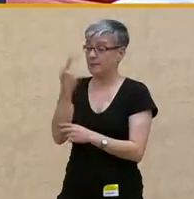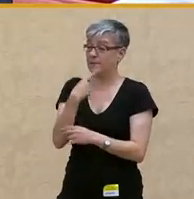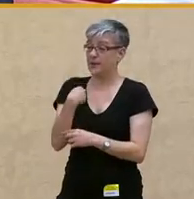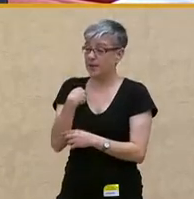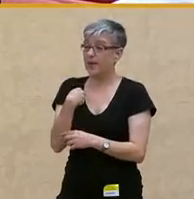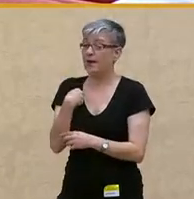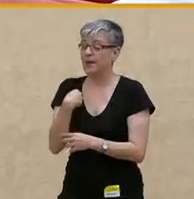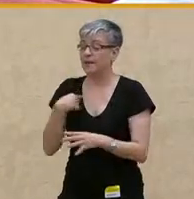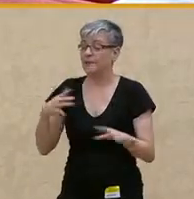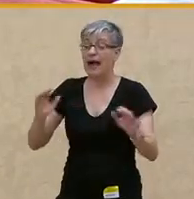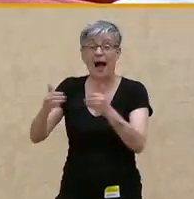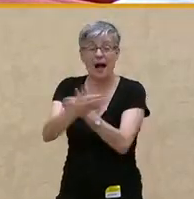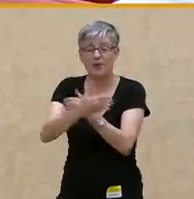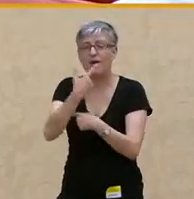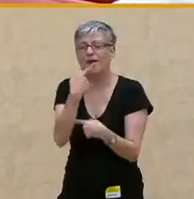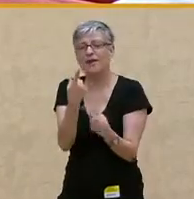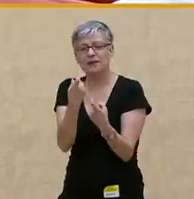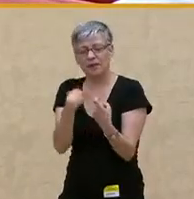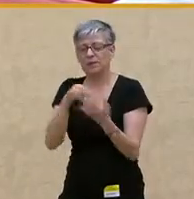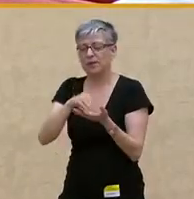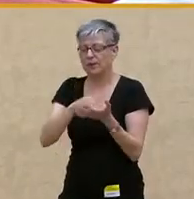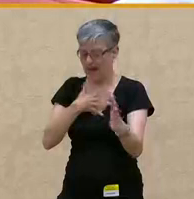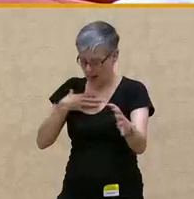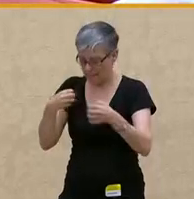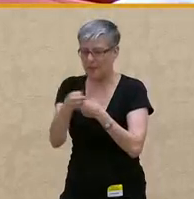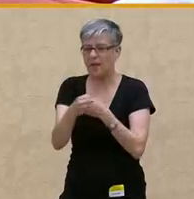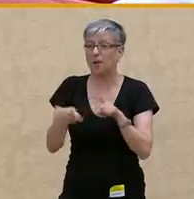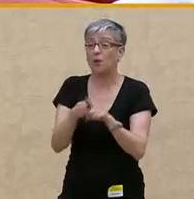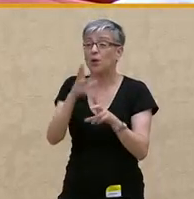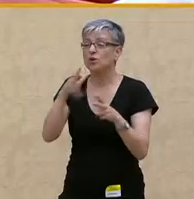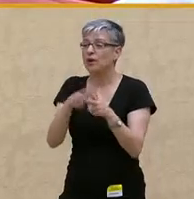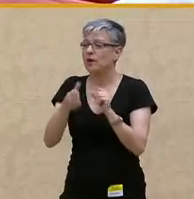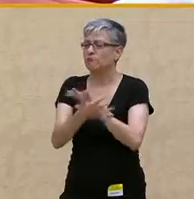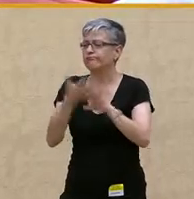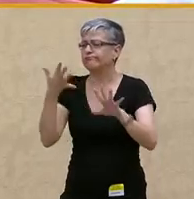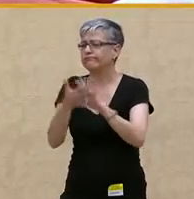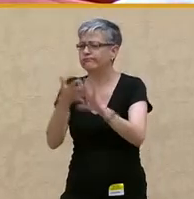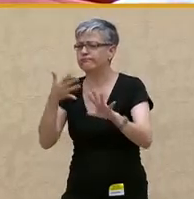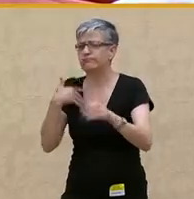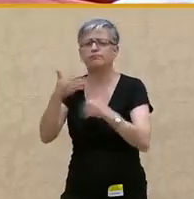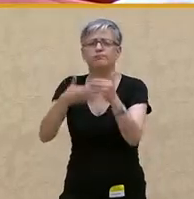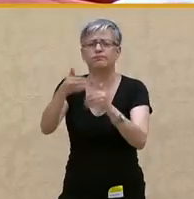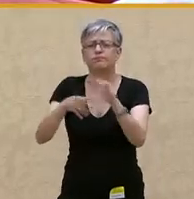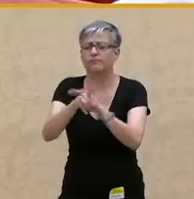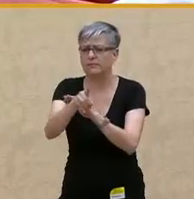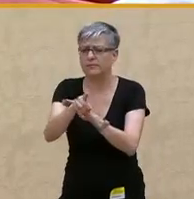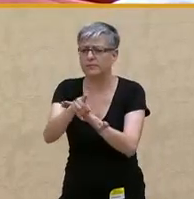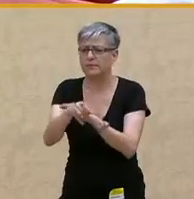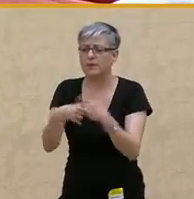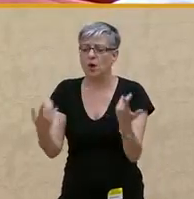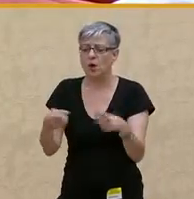de lo importante que es empatizar. Estamos en una sociedad que se está deconstruyendo,